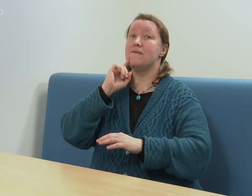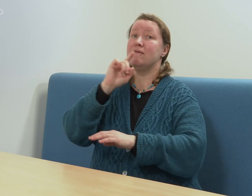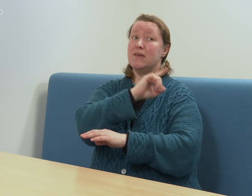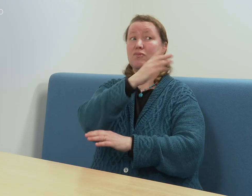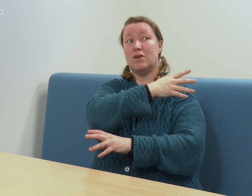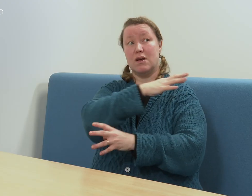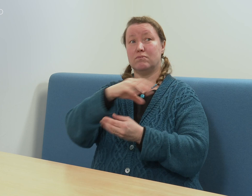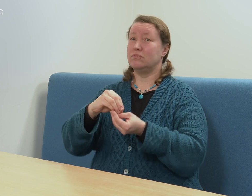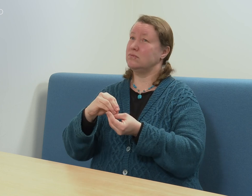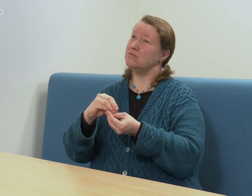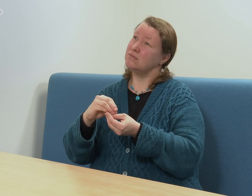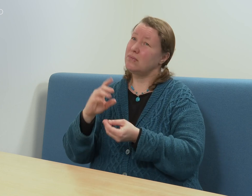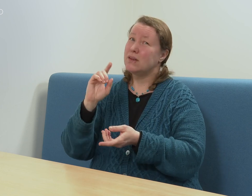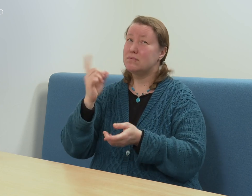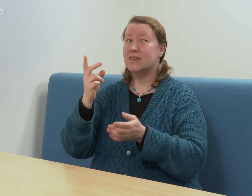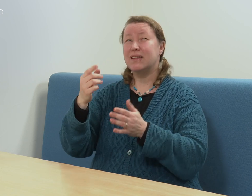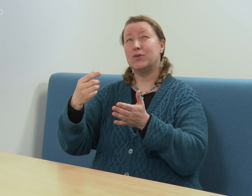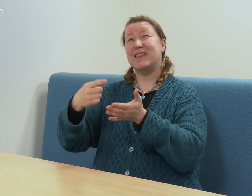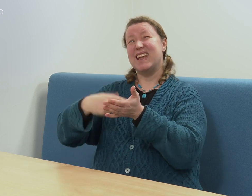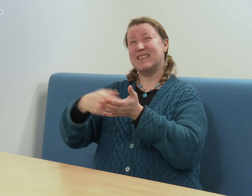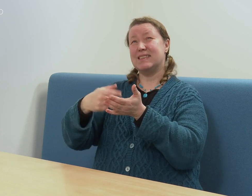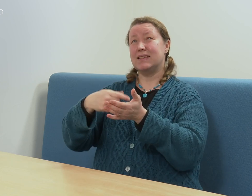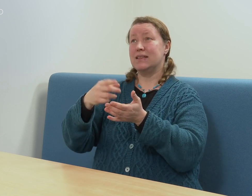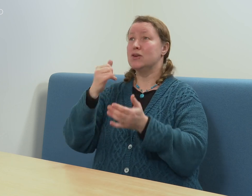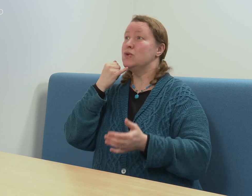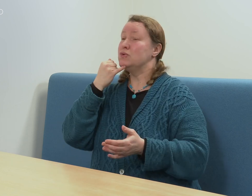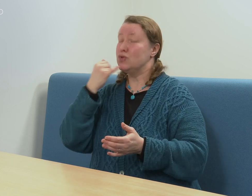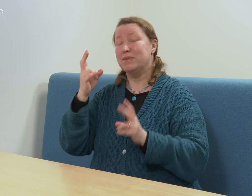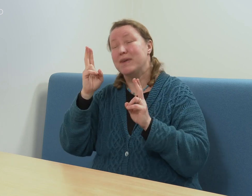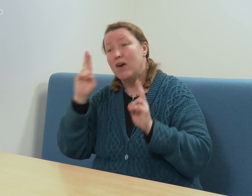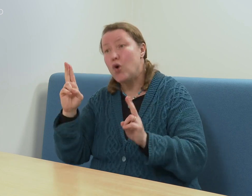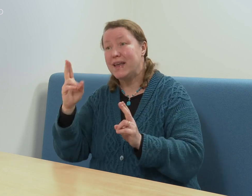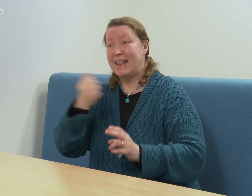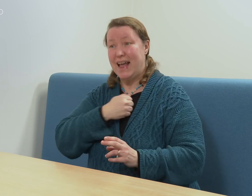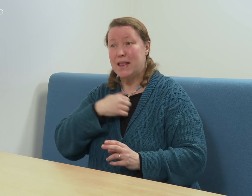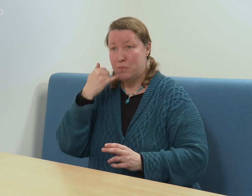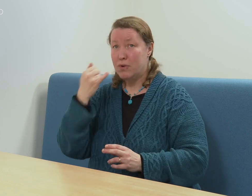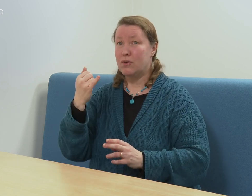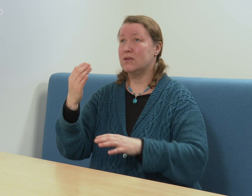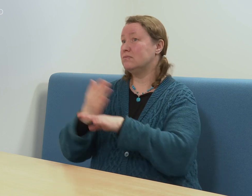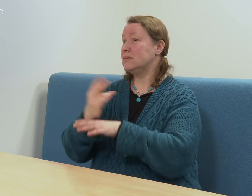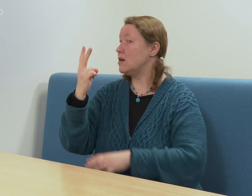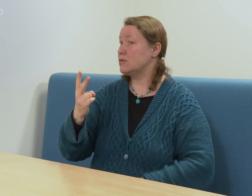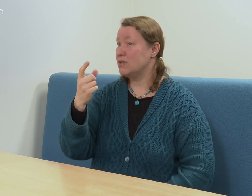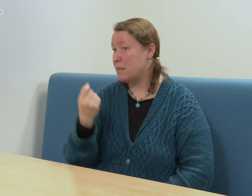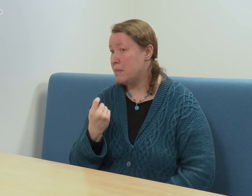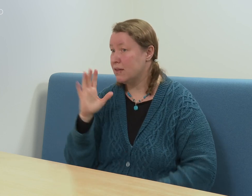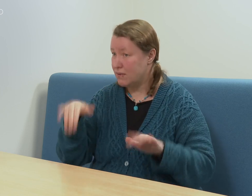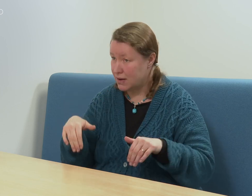Viime vuoden aikana varsinaisia hätäpuheluita vastaanotettiin - noin 20 kappaletta.